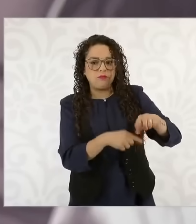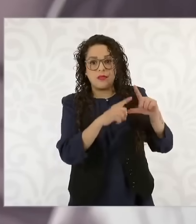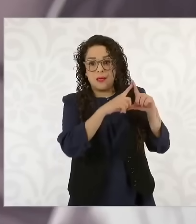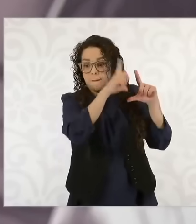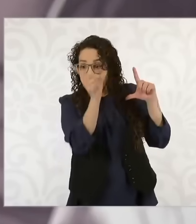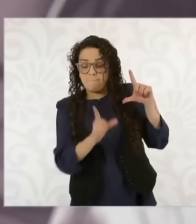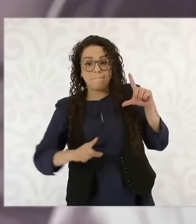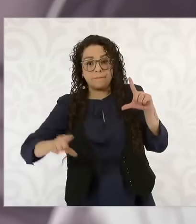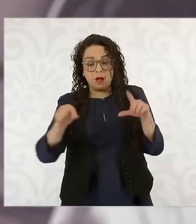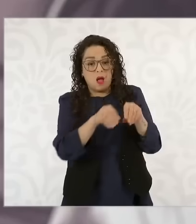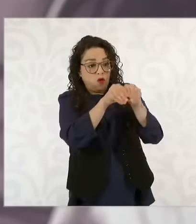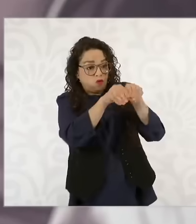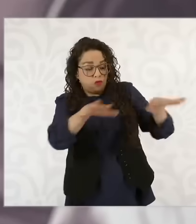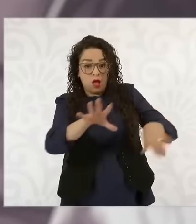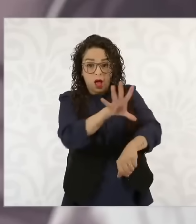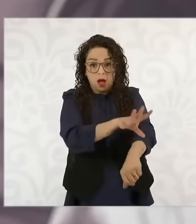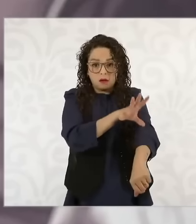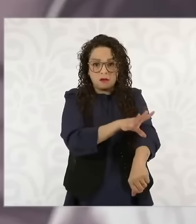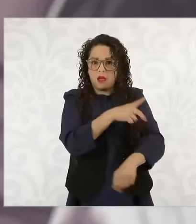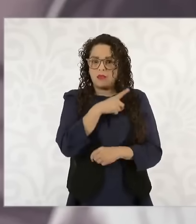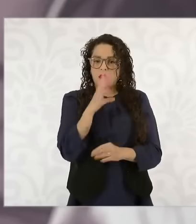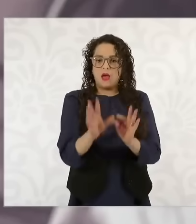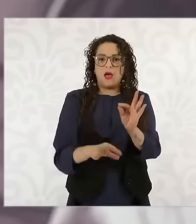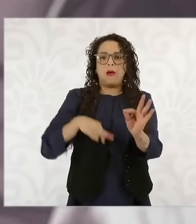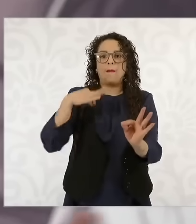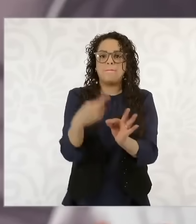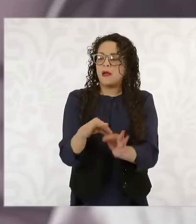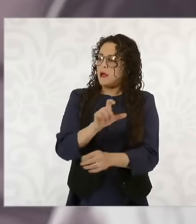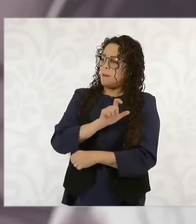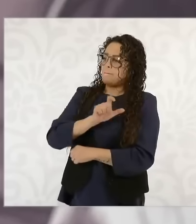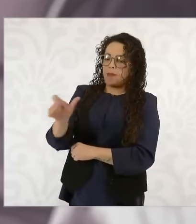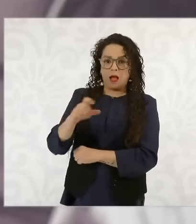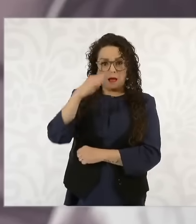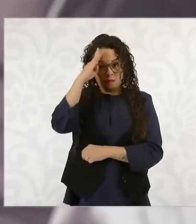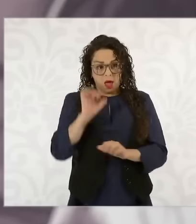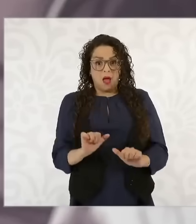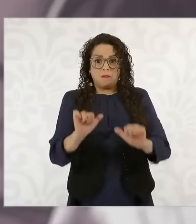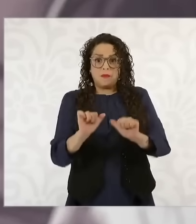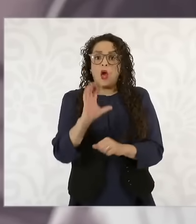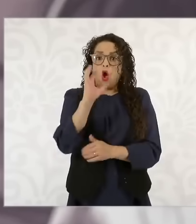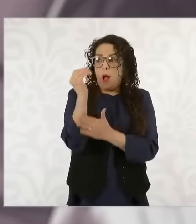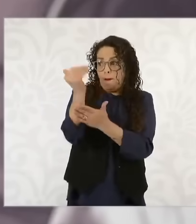y debe tener su pago su pago algo este correcto de acuerdo a las tarifas que establece tanto el